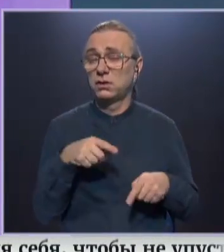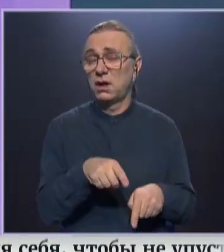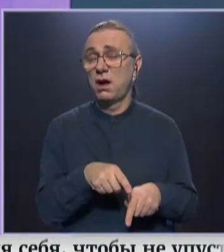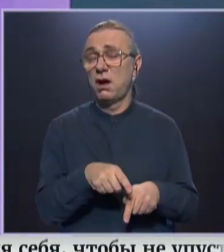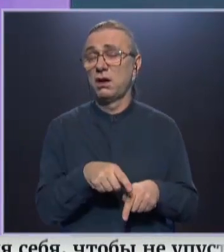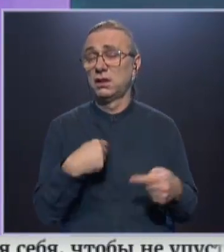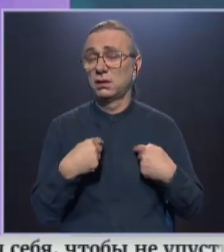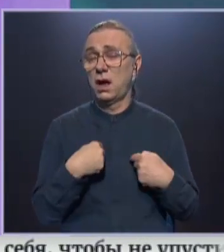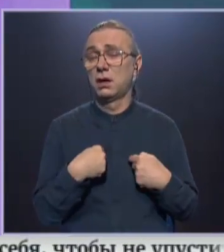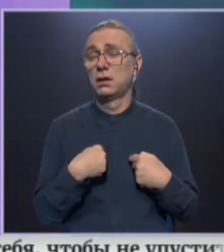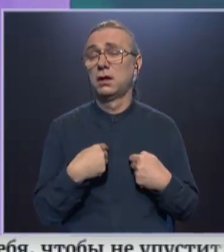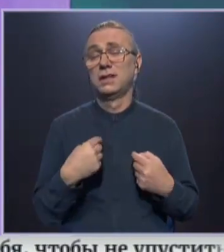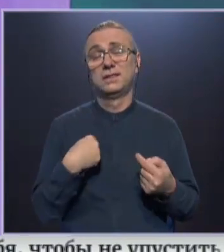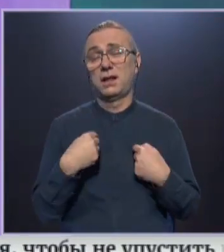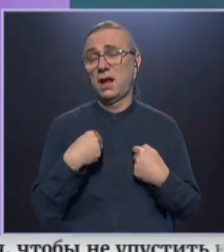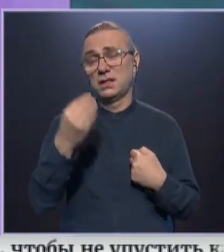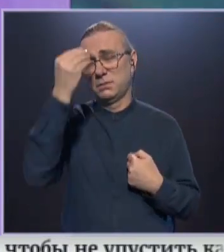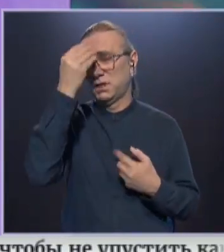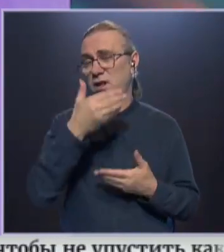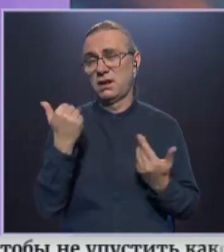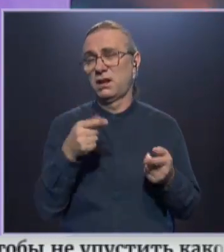говорил что звери смотрят на человека как человек